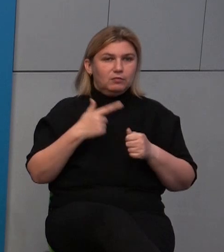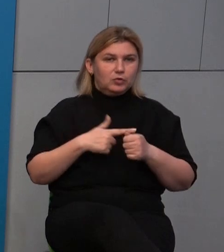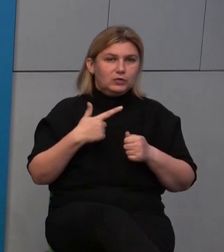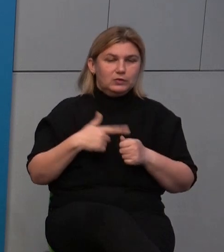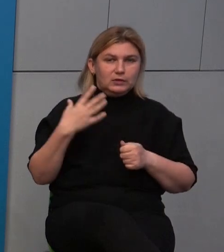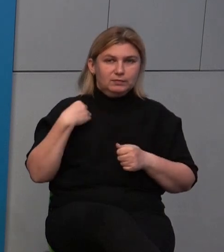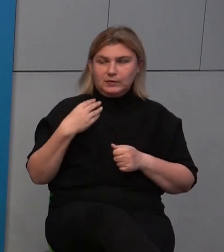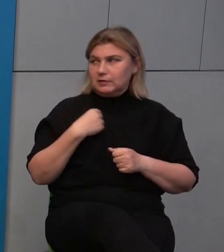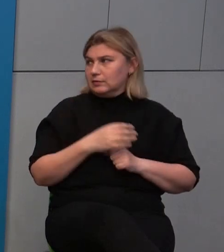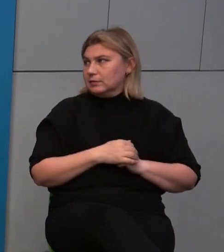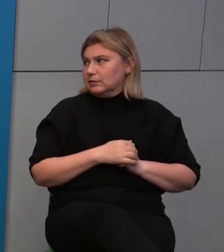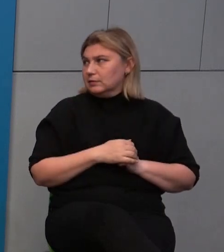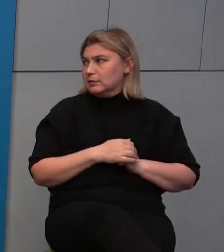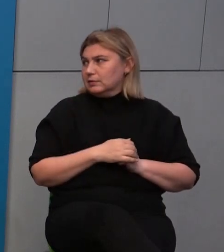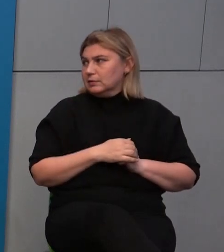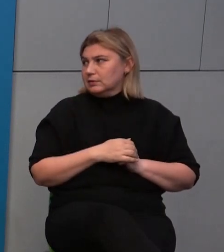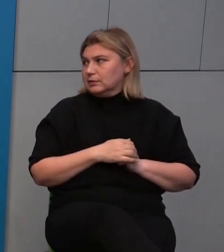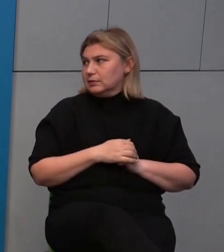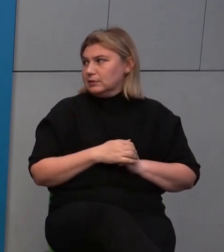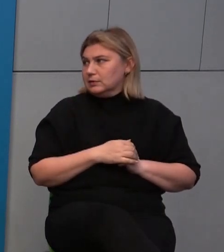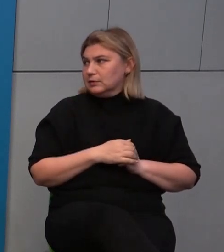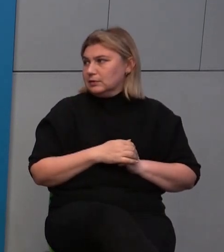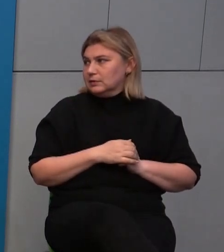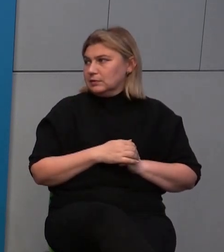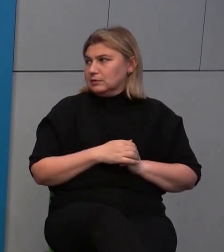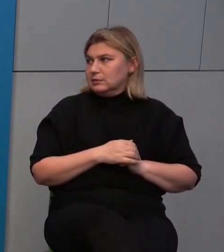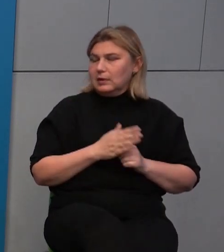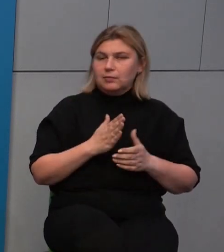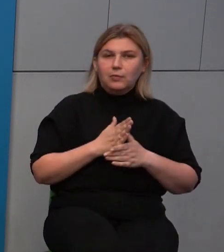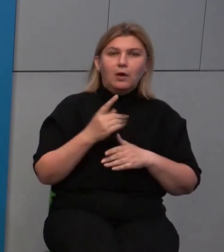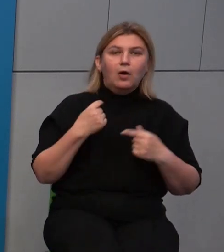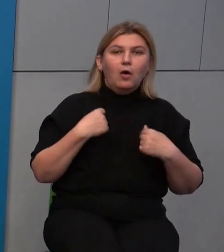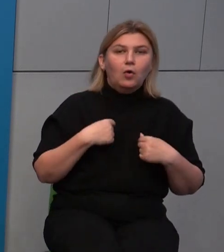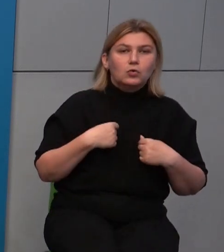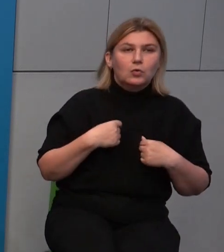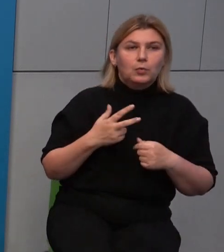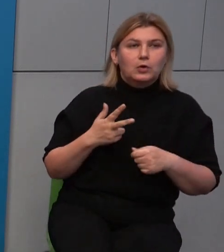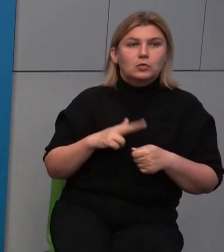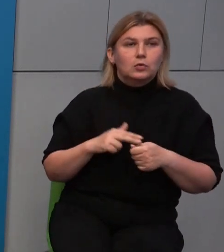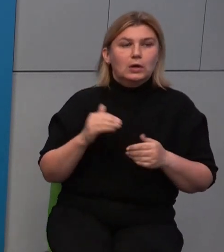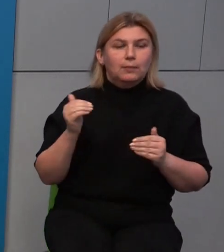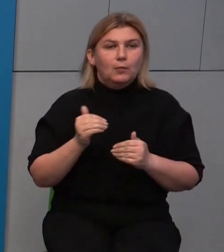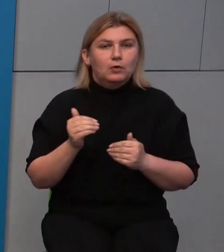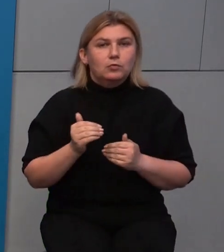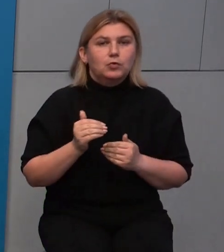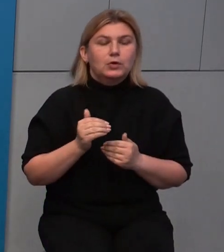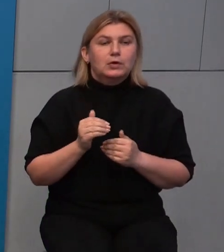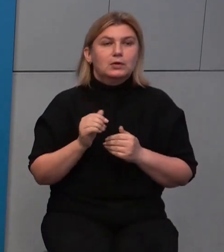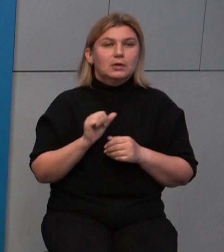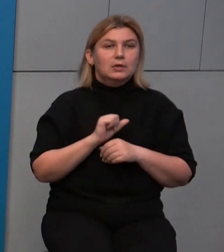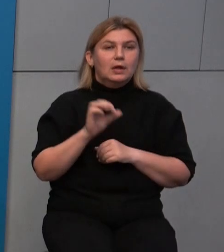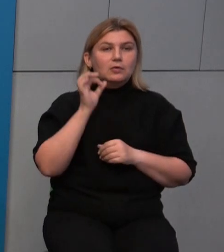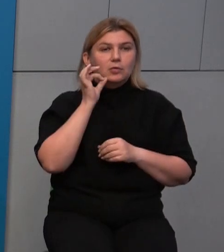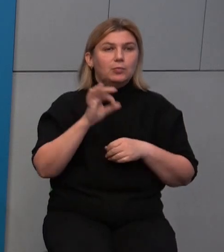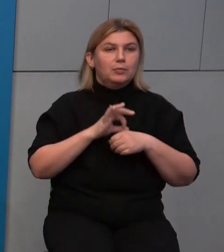Więc przez pryzmat osoby, która być może właśnie jest dobrym przewodnikiem